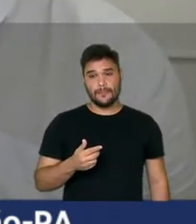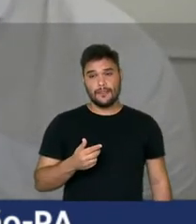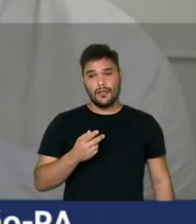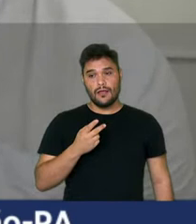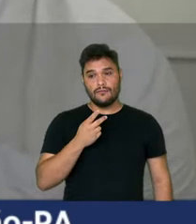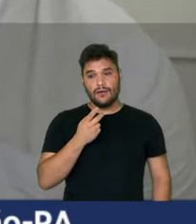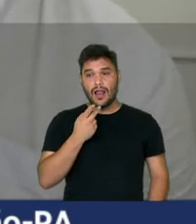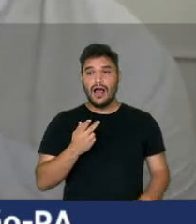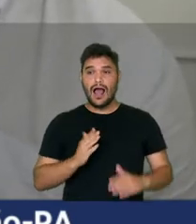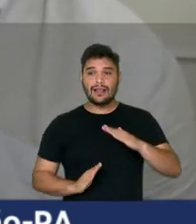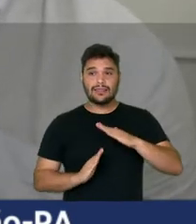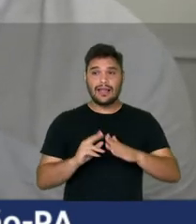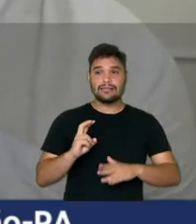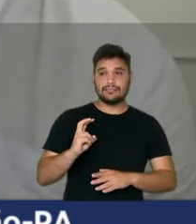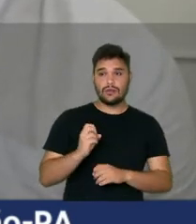ENTANTO O ARTIGO 134 DA LDO PREVÊCLÁUSULA DE VIGÊNCIA